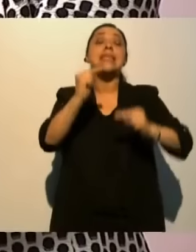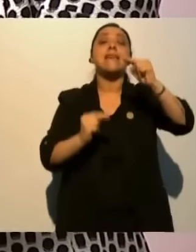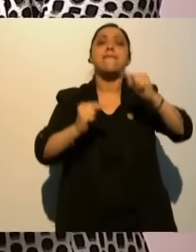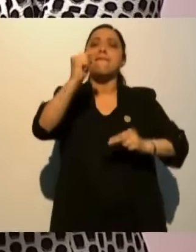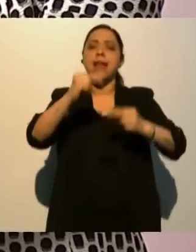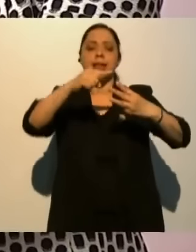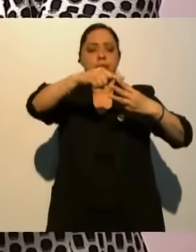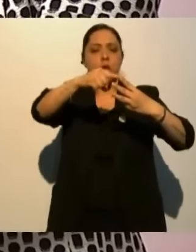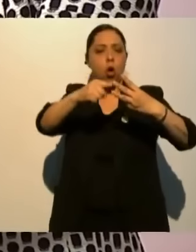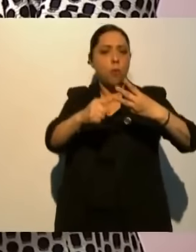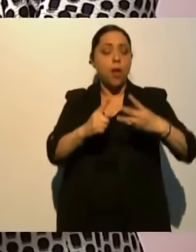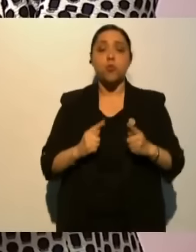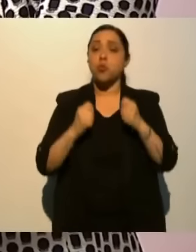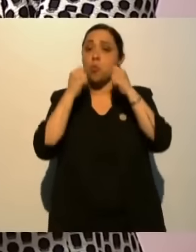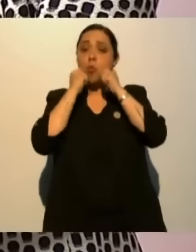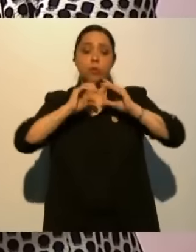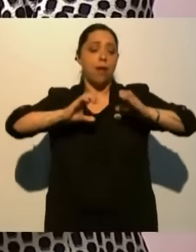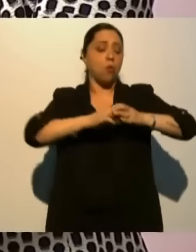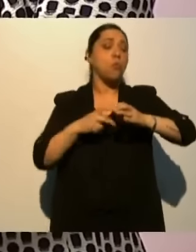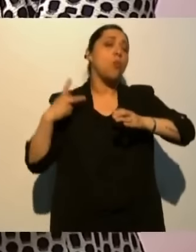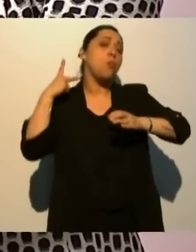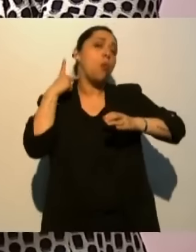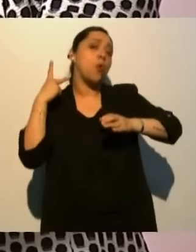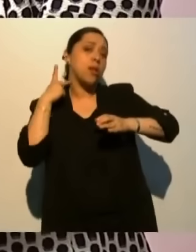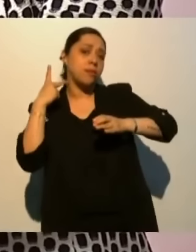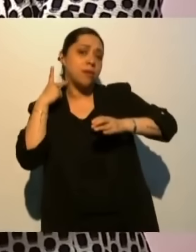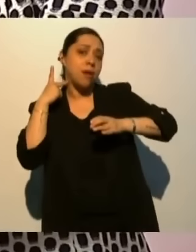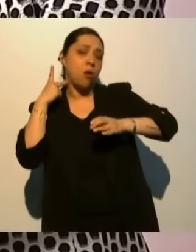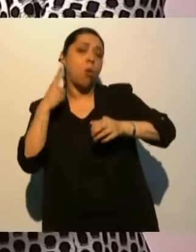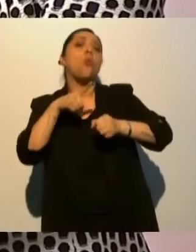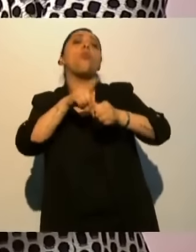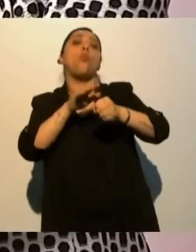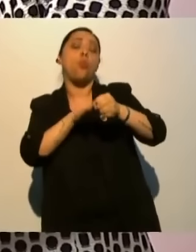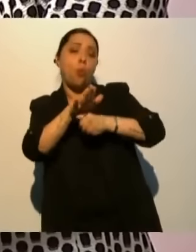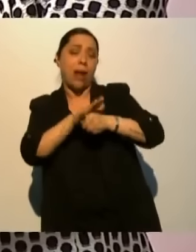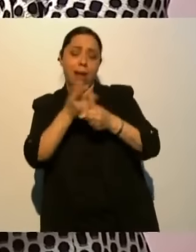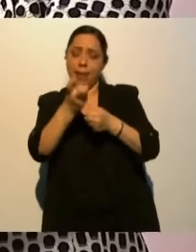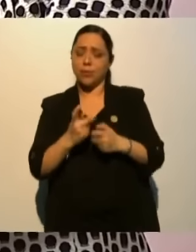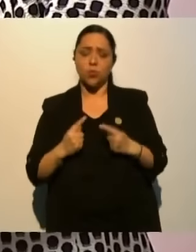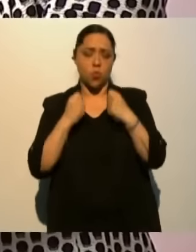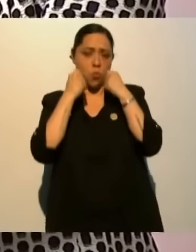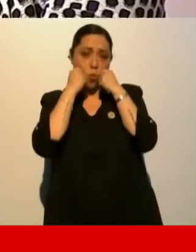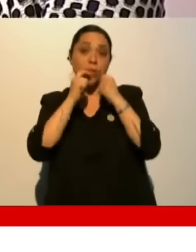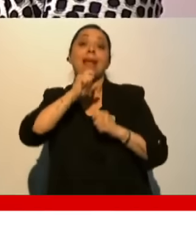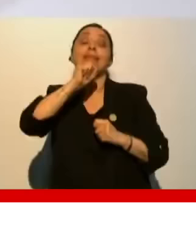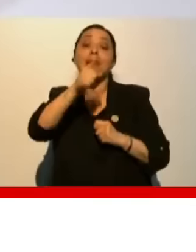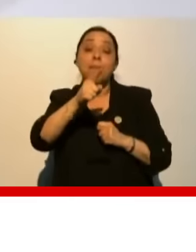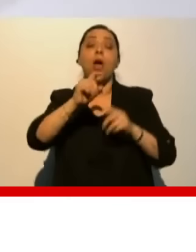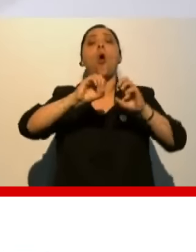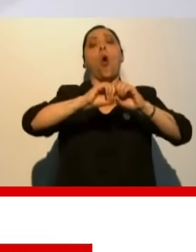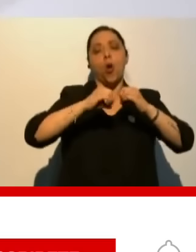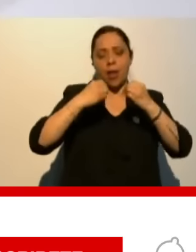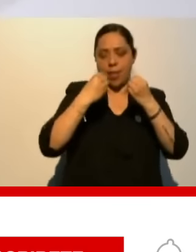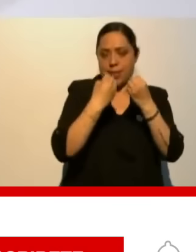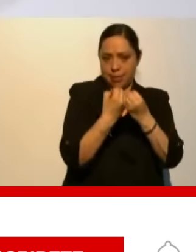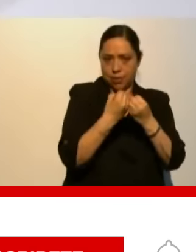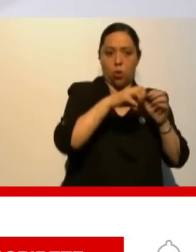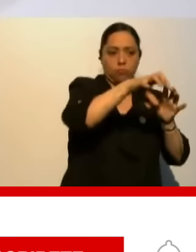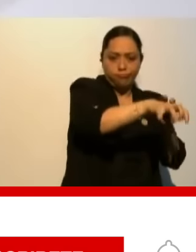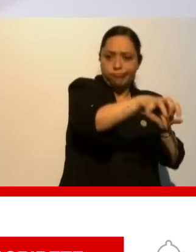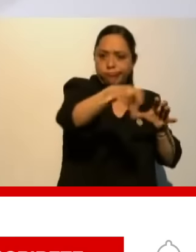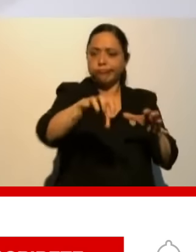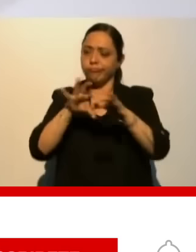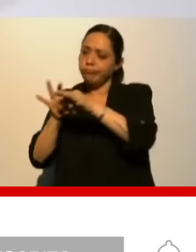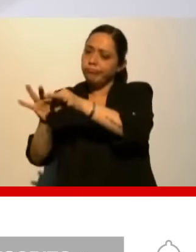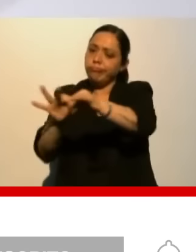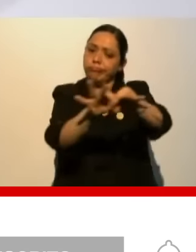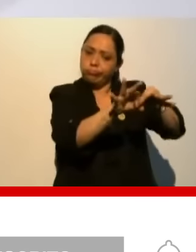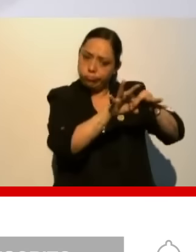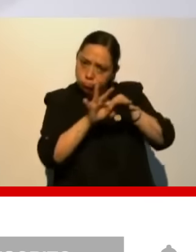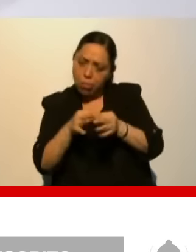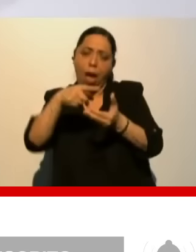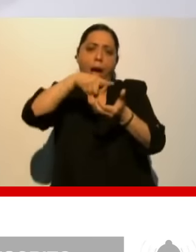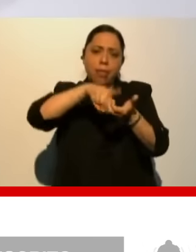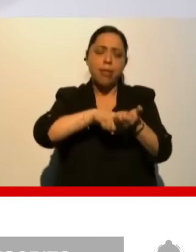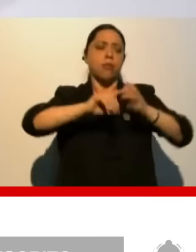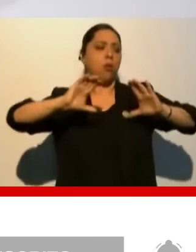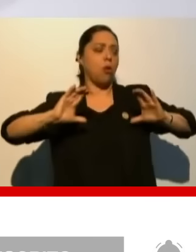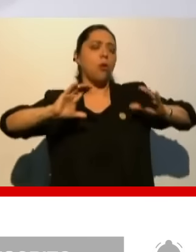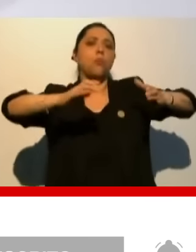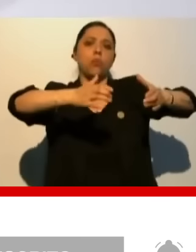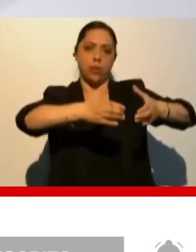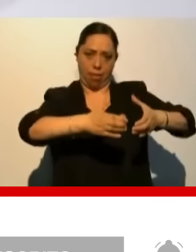o posturas políticas y también requiere la suma de organizaciones sociales comunitarias por eso como